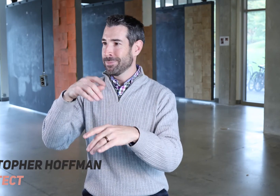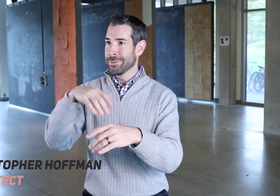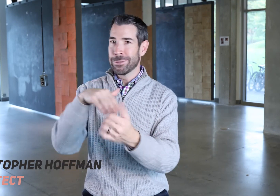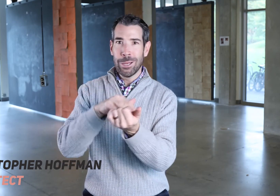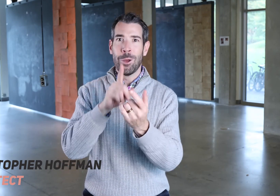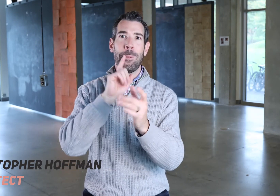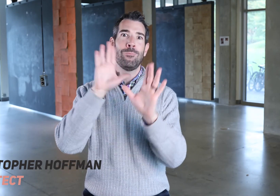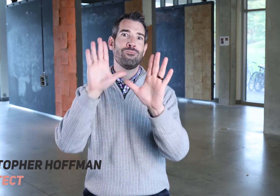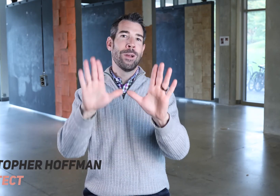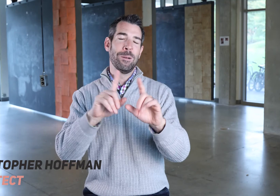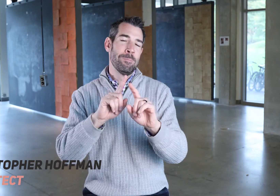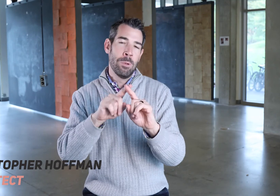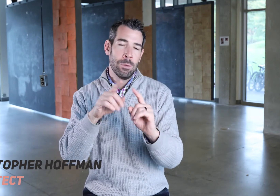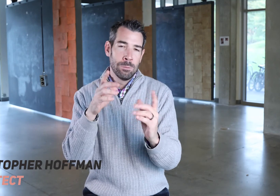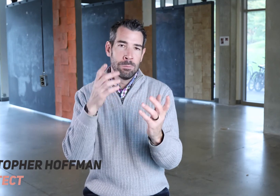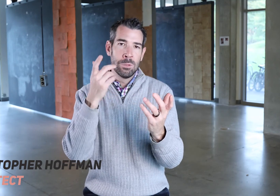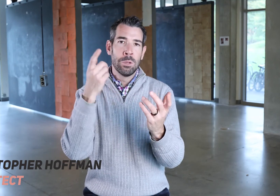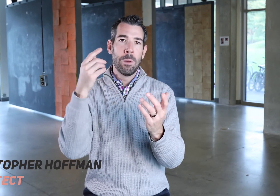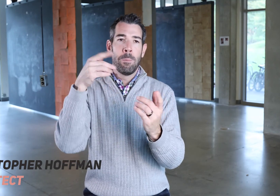biología, etc.